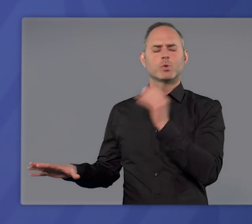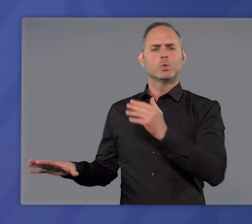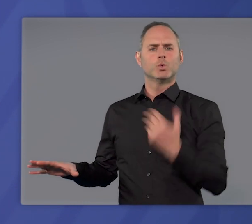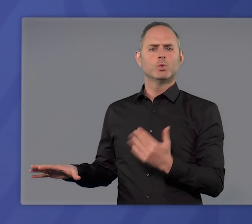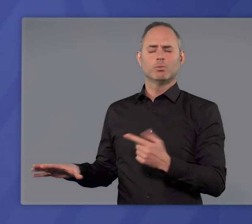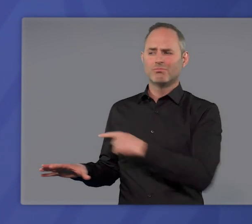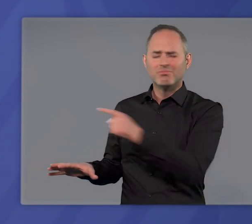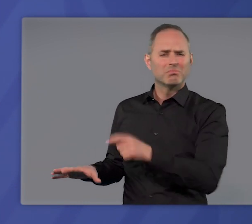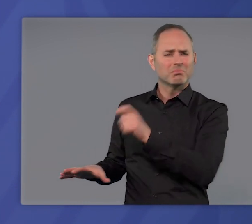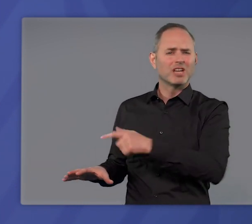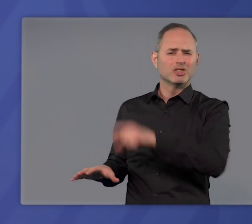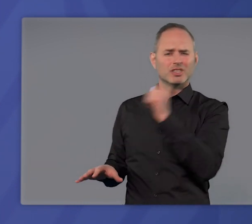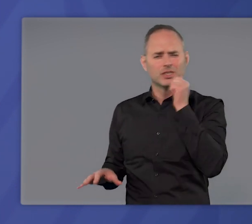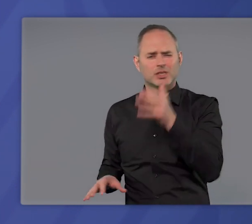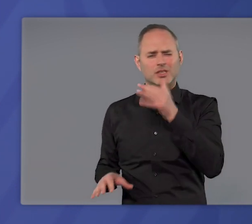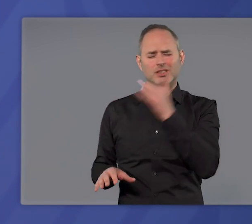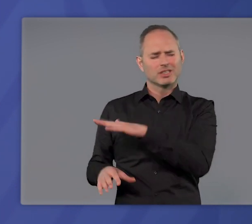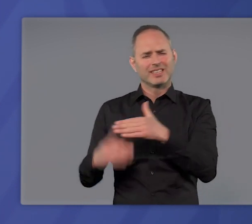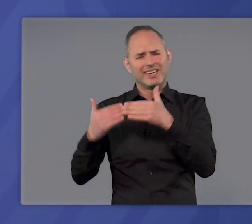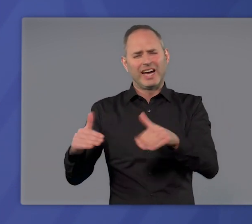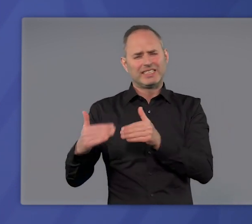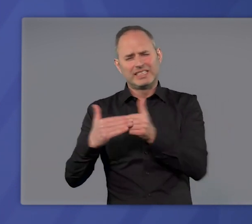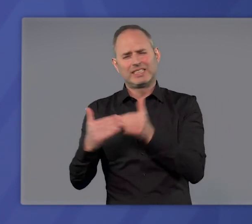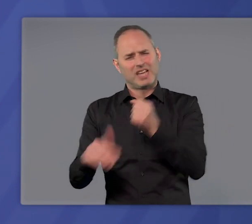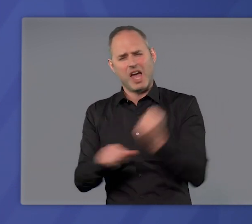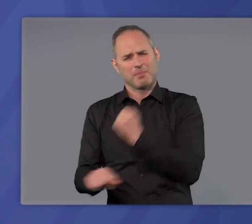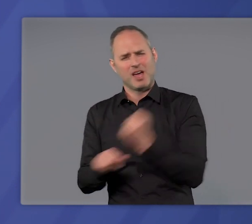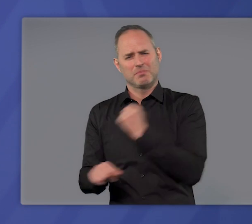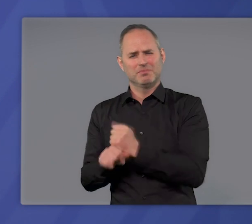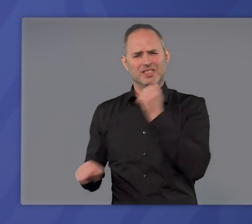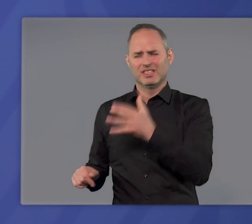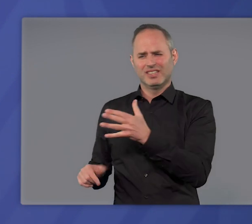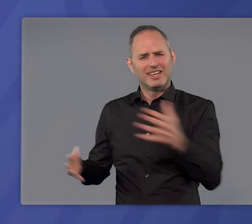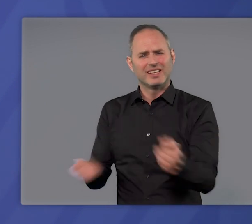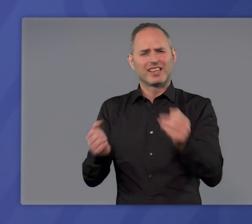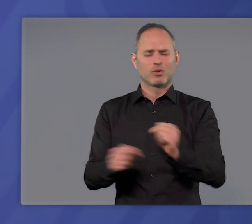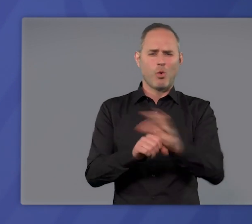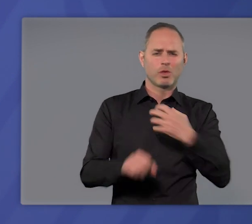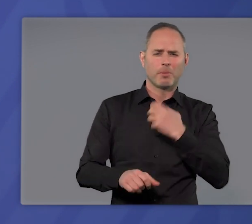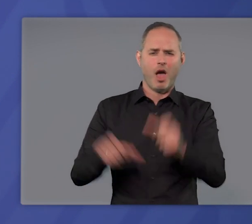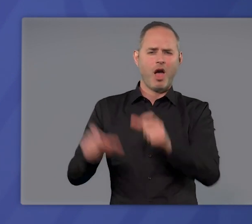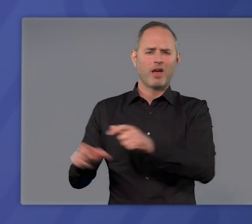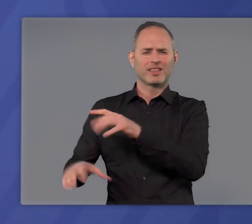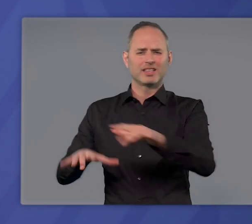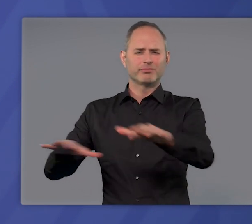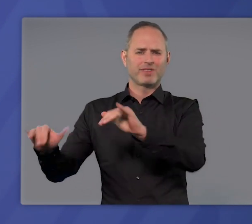Diese Menschen gehen für uns alle tagtäglich an ihre Grenzen, um das Leben von Corona-Patienten zu retten.